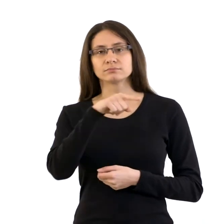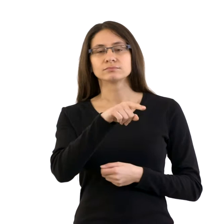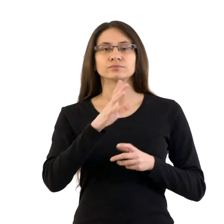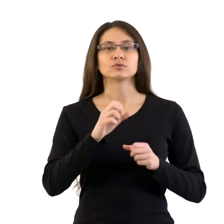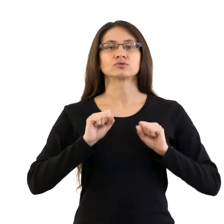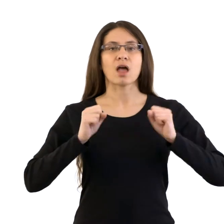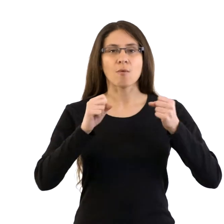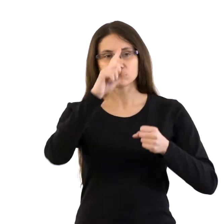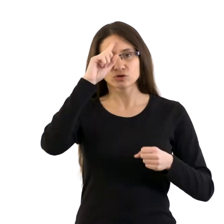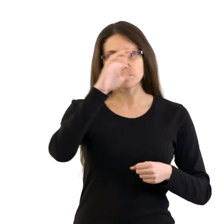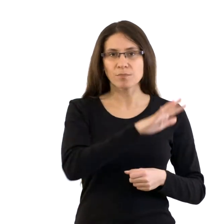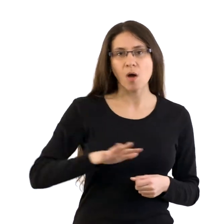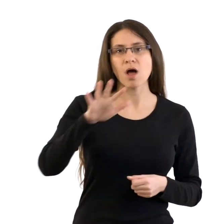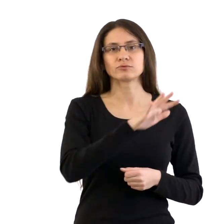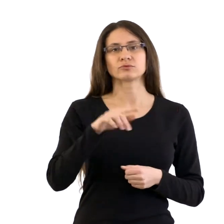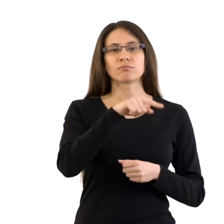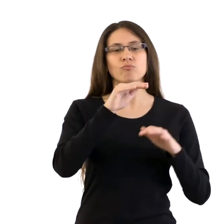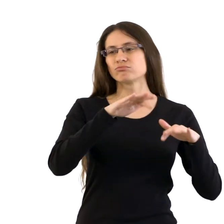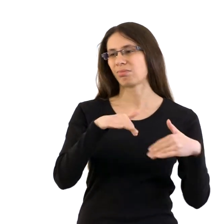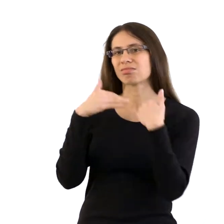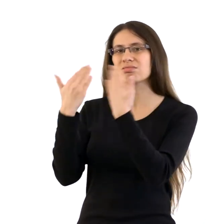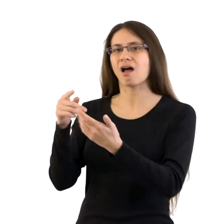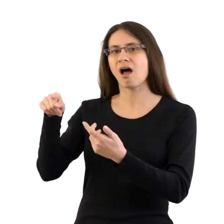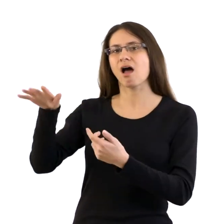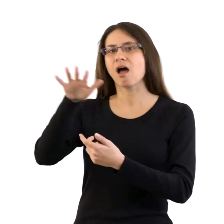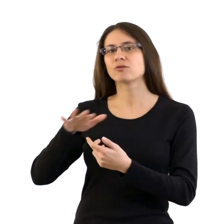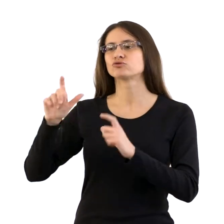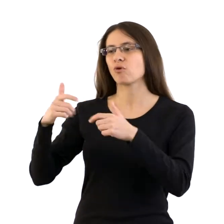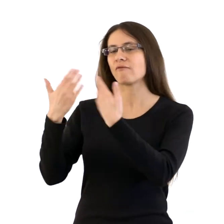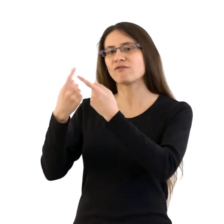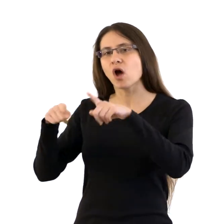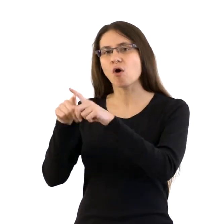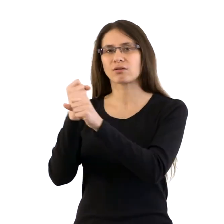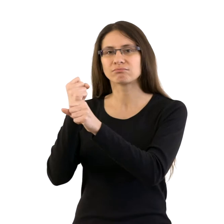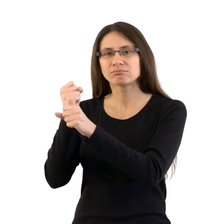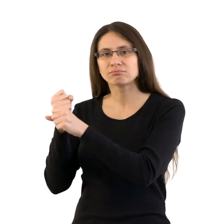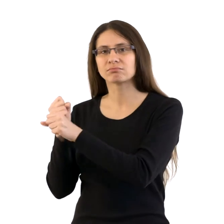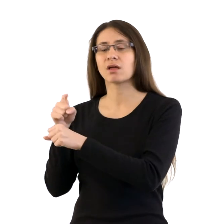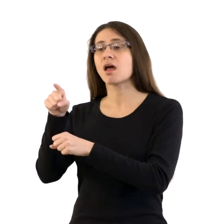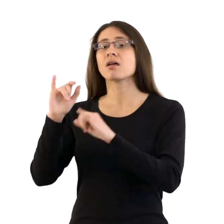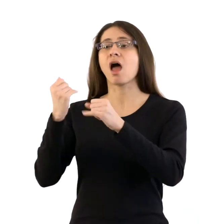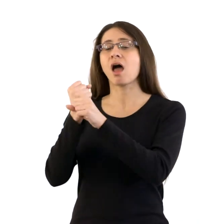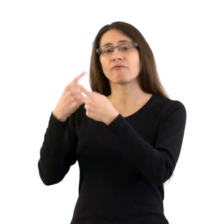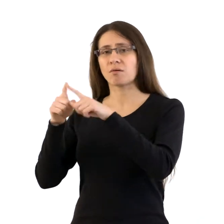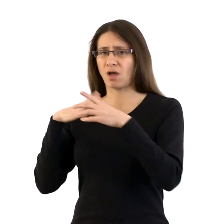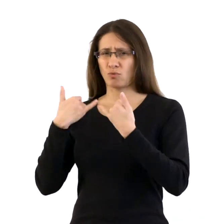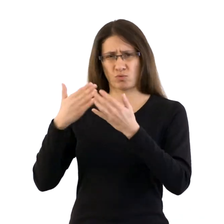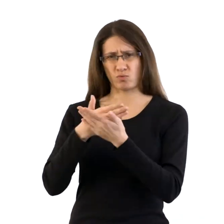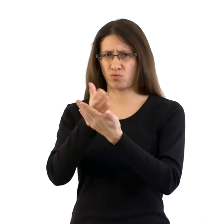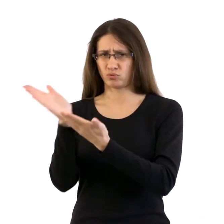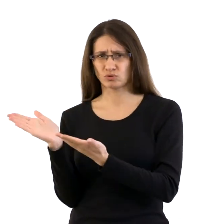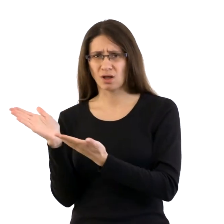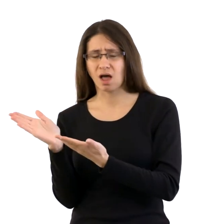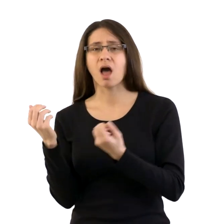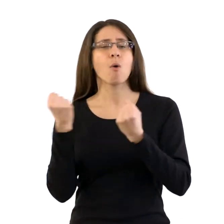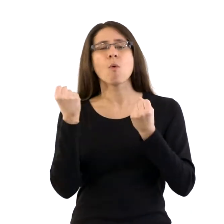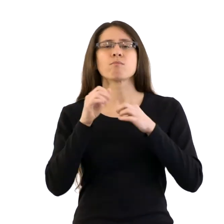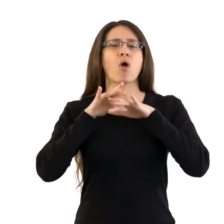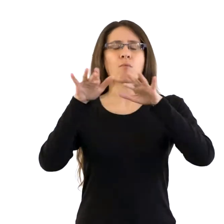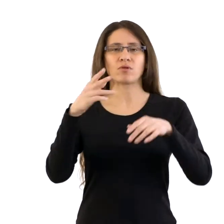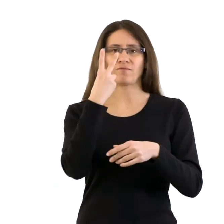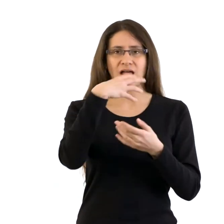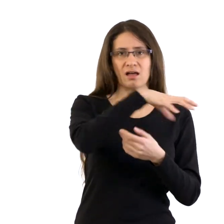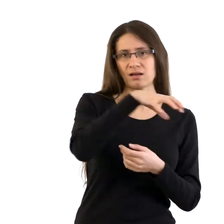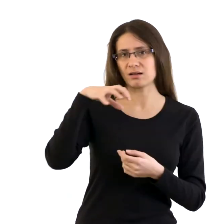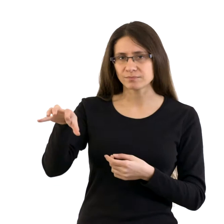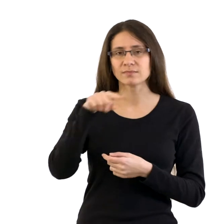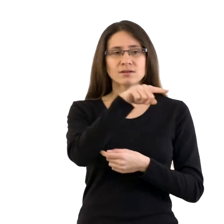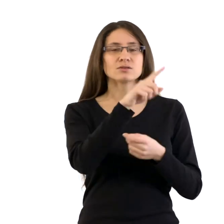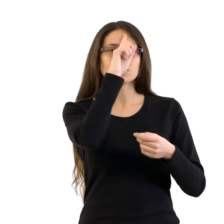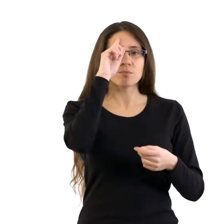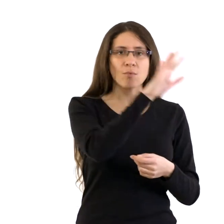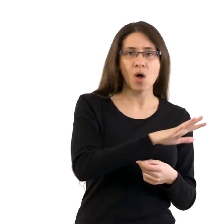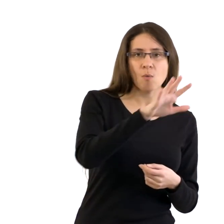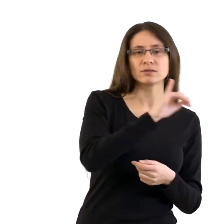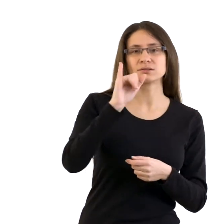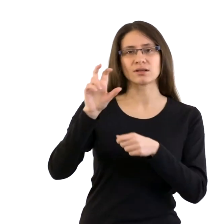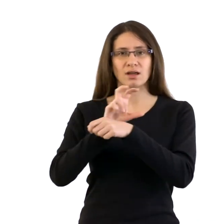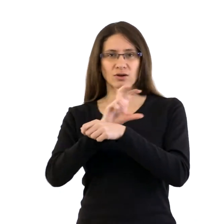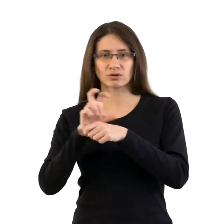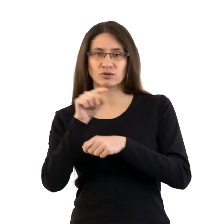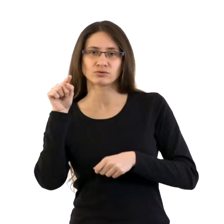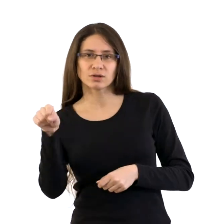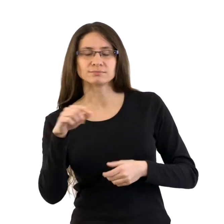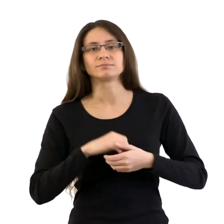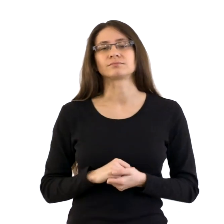Usługi publiczne świadczone przez przedsiębiorstwa społeczne mogą mieć bardzo różny charakter, ale przynajmniej dwie ich grupy (usługi społeczne oraz usługi techniczne)